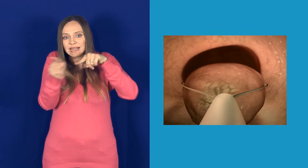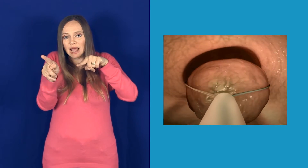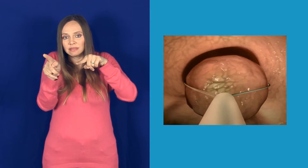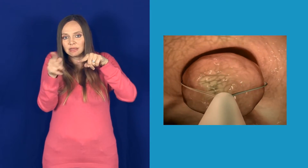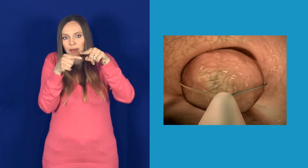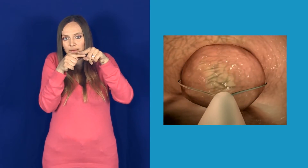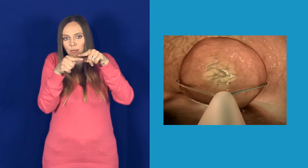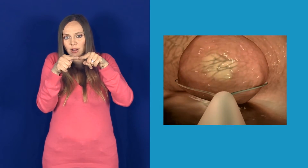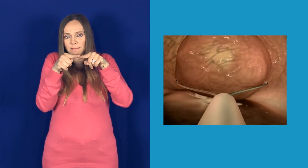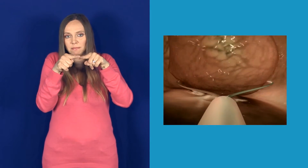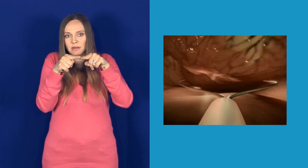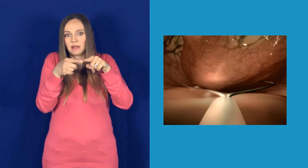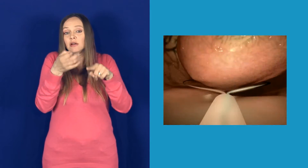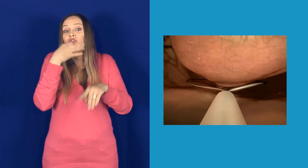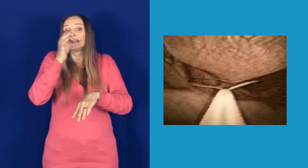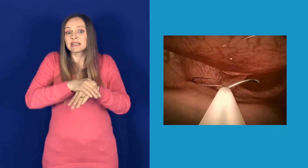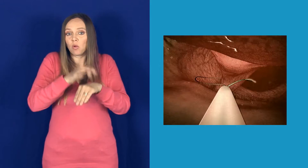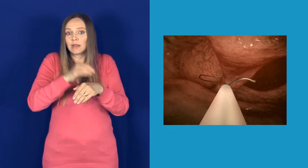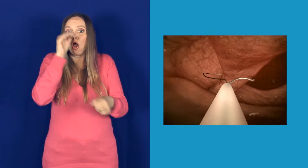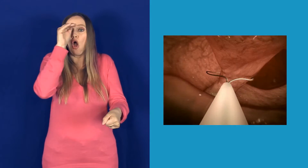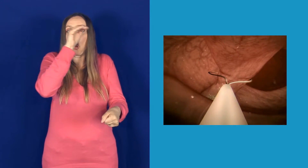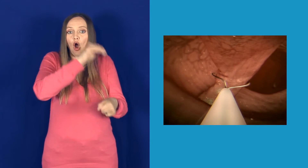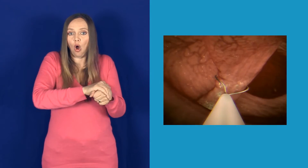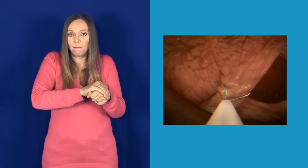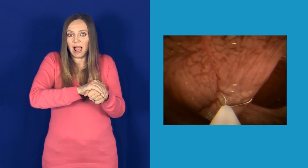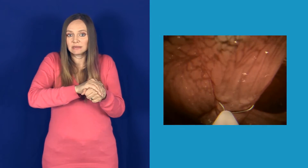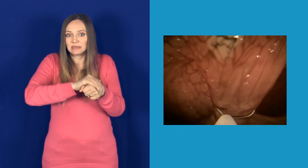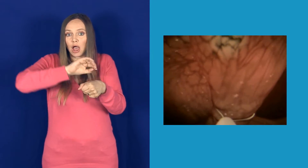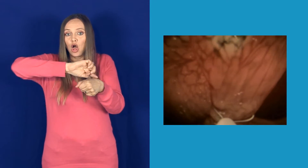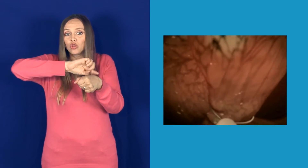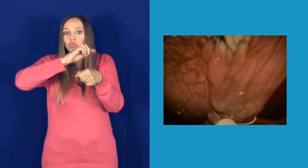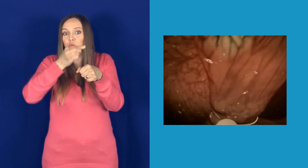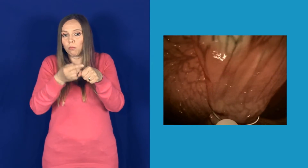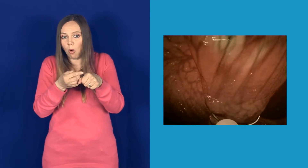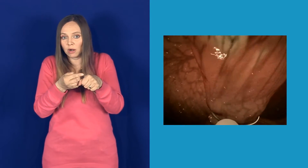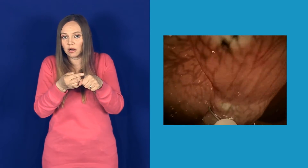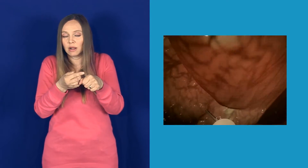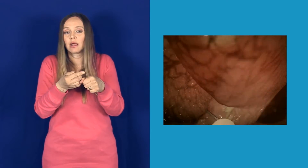Če zdravnik opazi tumor, odvzame delček tkiva za nadaljnjo preiskavo.